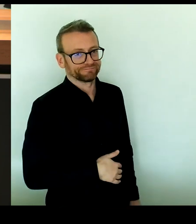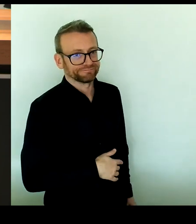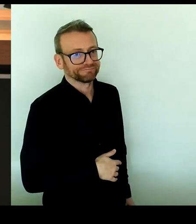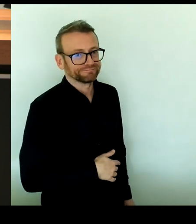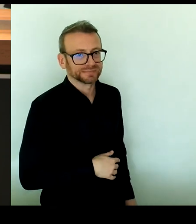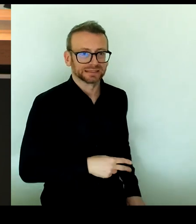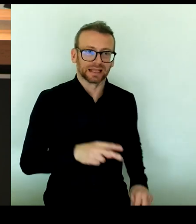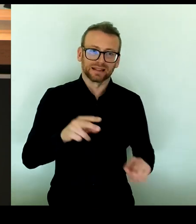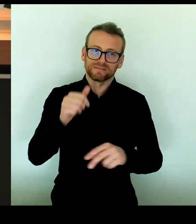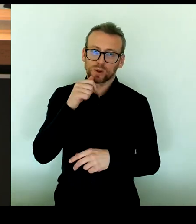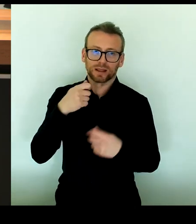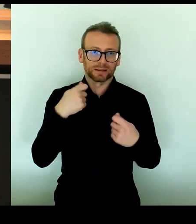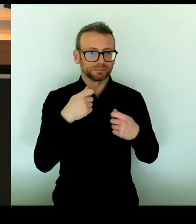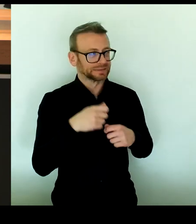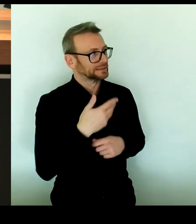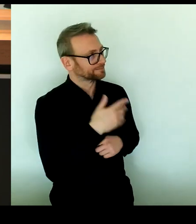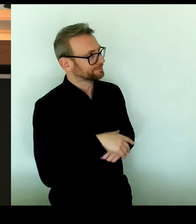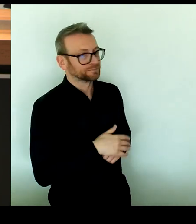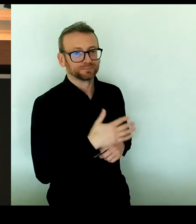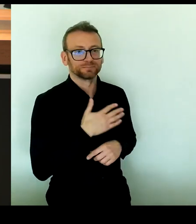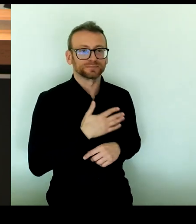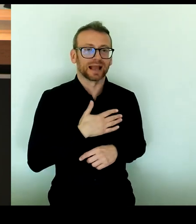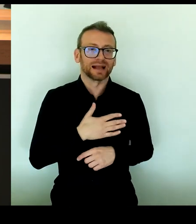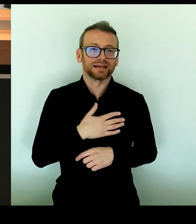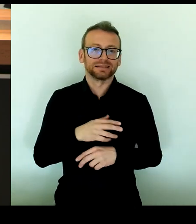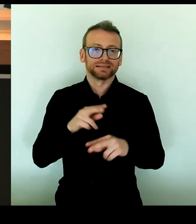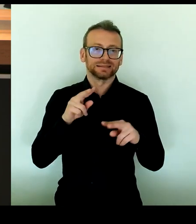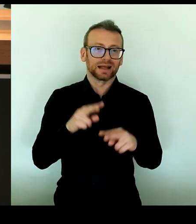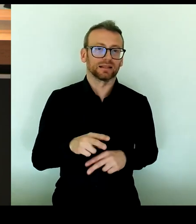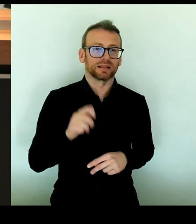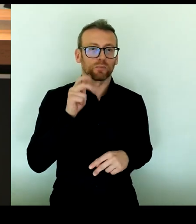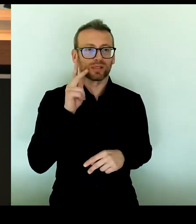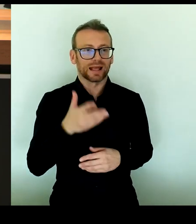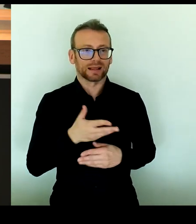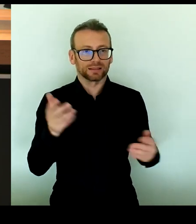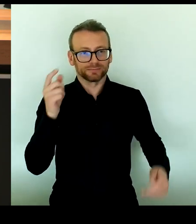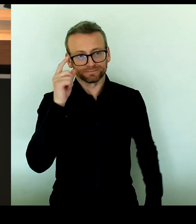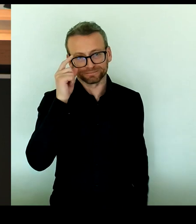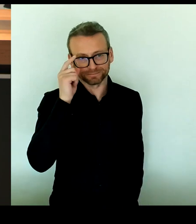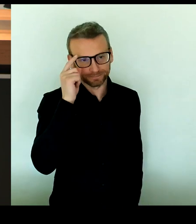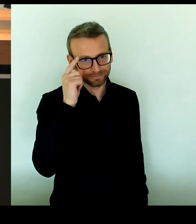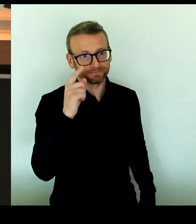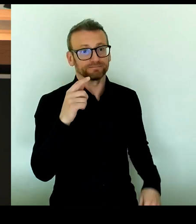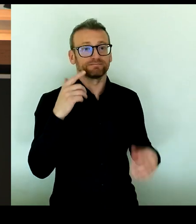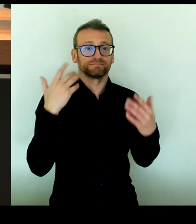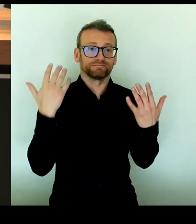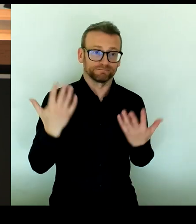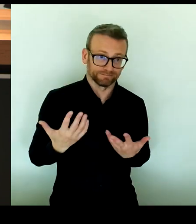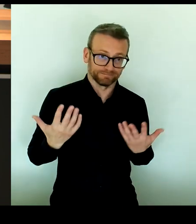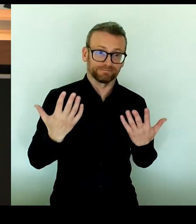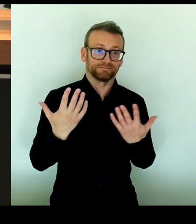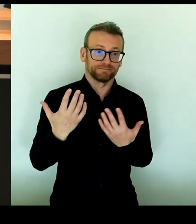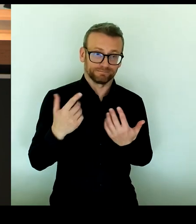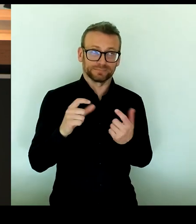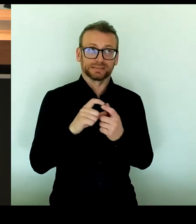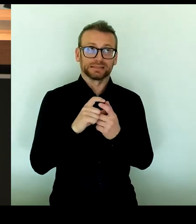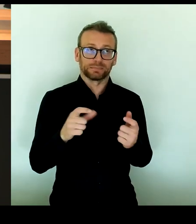Berlin ist gewachsen und viele Menschen sind nach Berlin gekommen, weil sie hier leben wollen. Viele Unternehmen sind nach Berlin gezogen und haben ihre